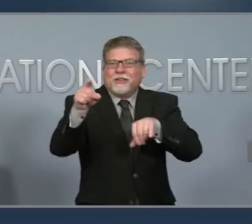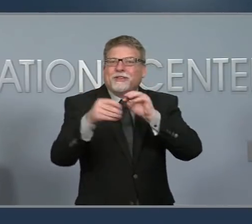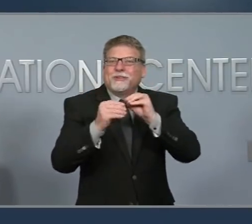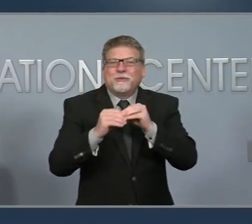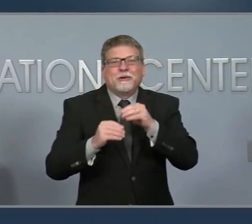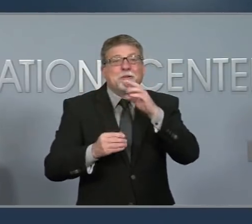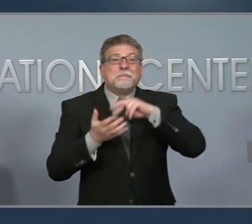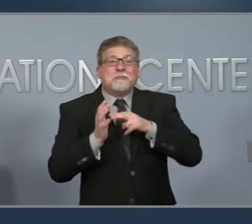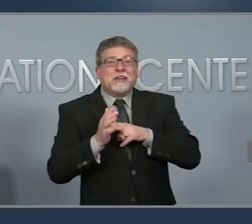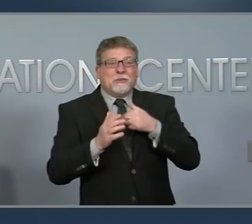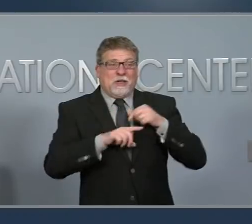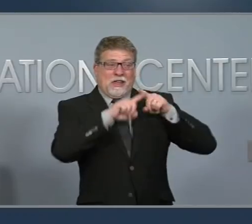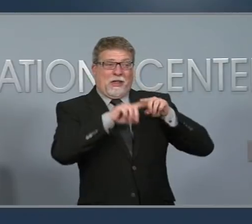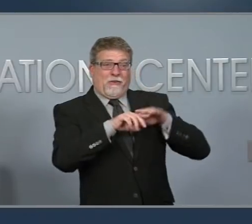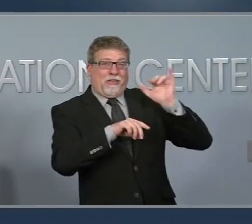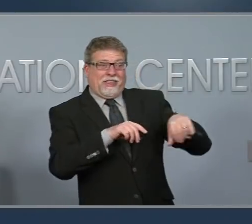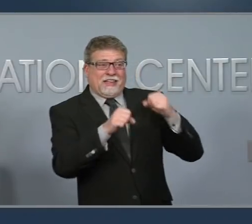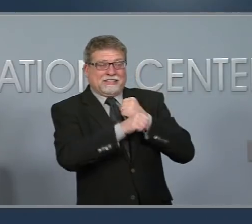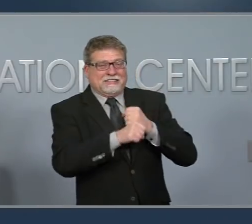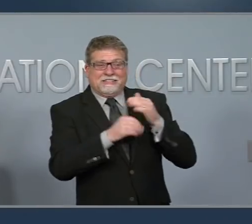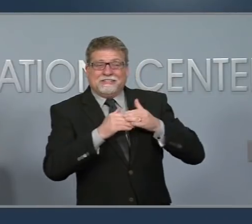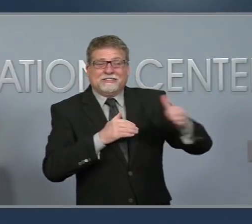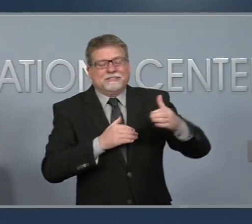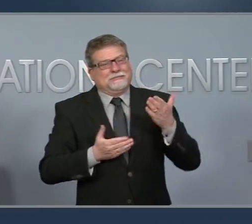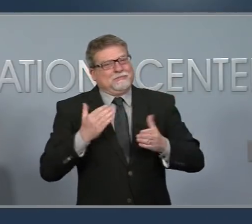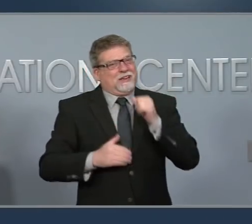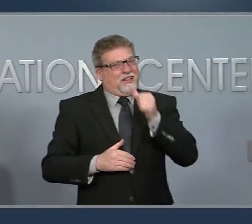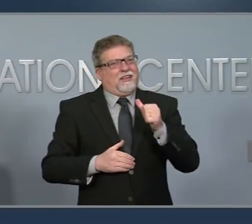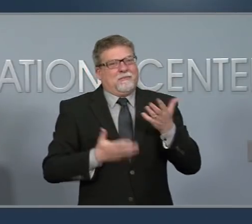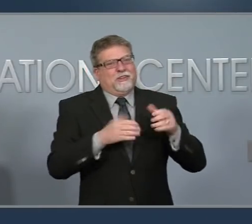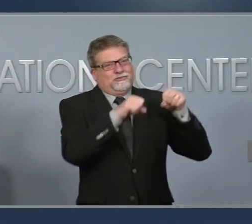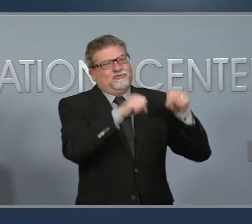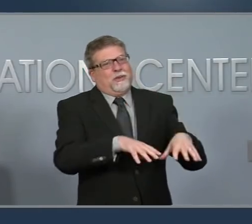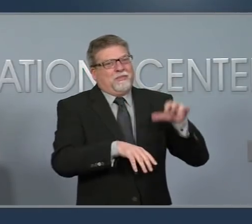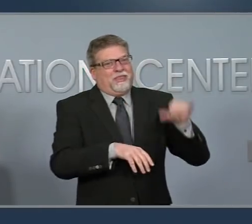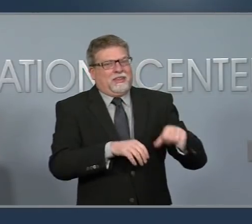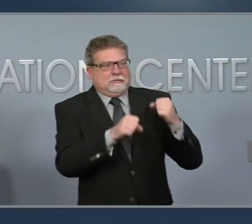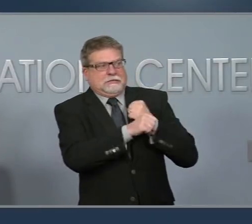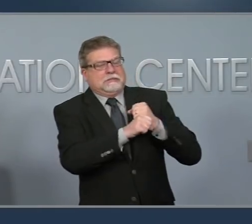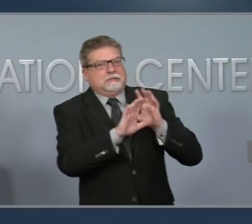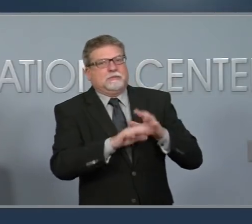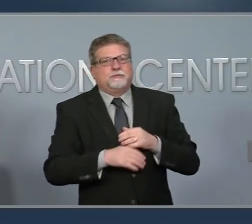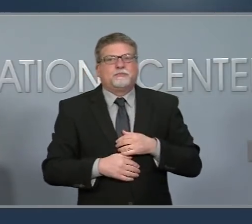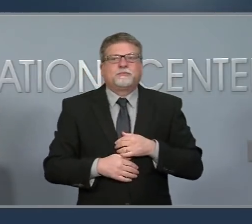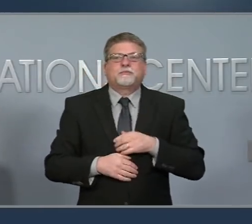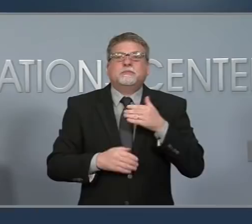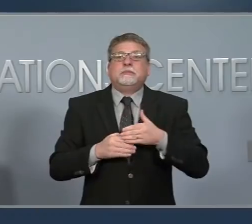c r. El aumento de pruebas de antígenos, incluyendo las que se hacen en casa. Así que esta